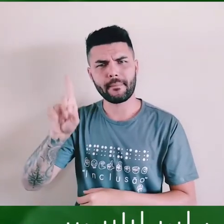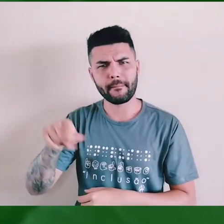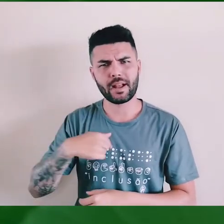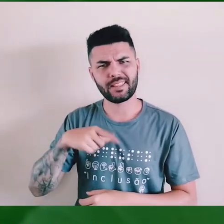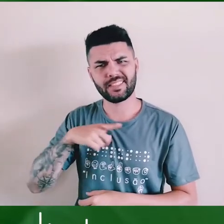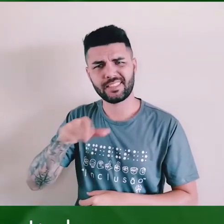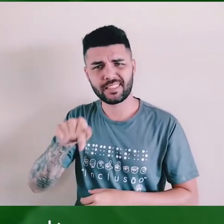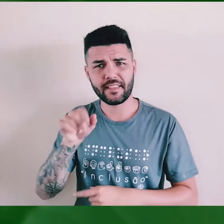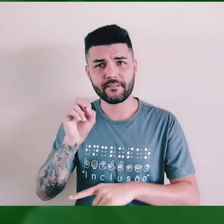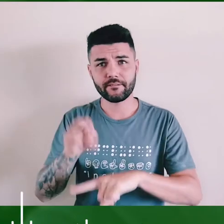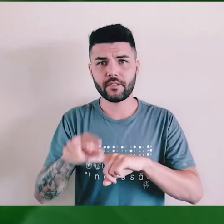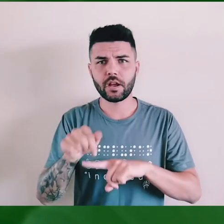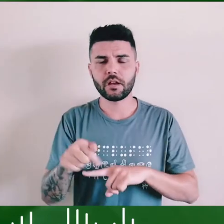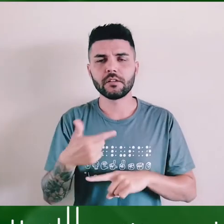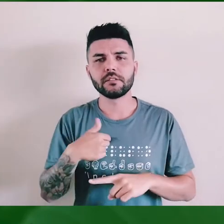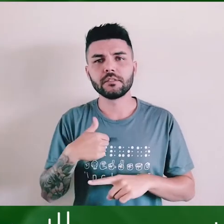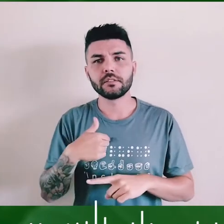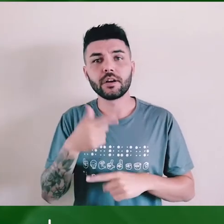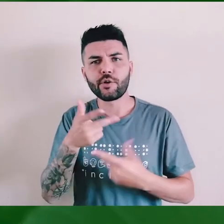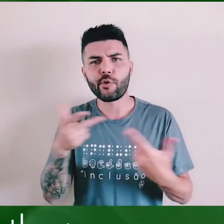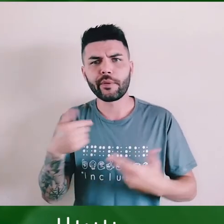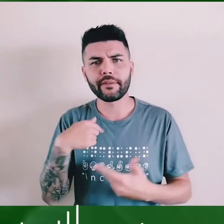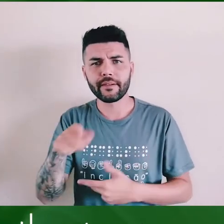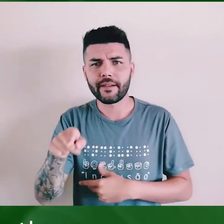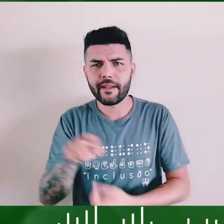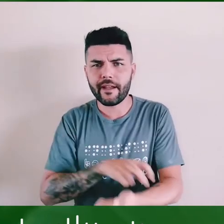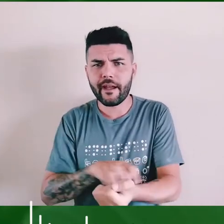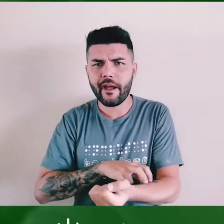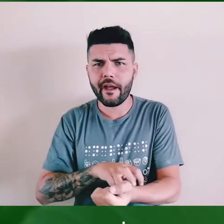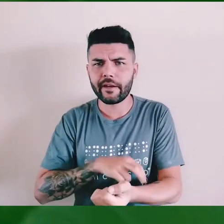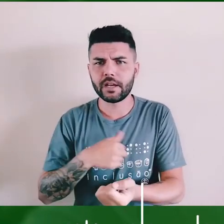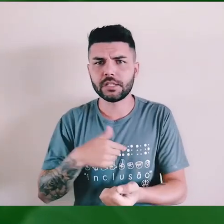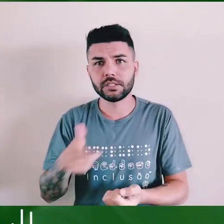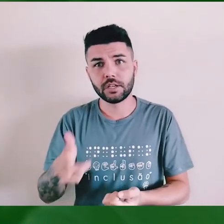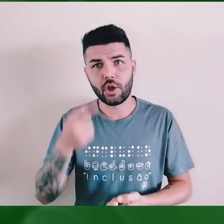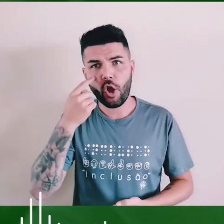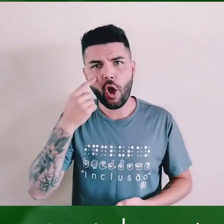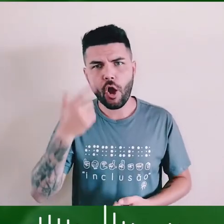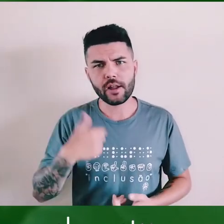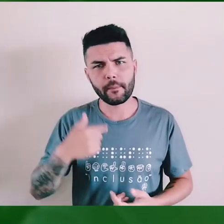em Cuiabá deixa muita gente irritada é achar que fica no Mato Grosso do Sul, e eu achava